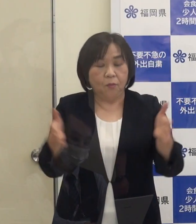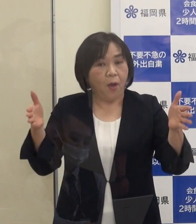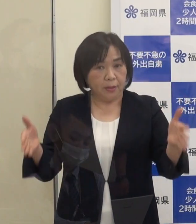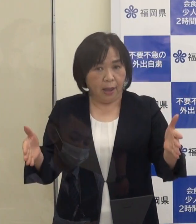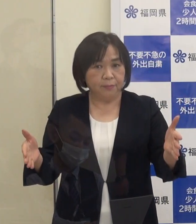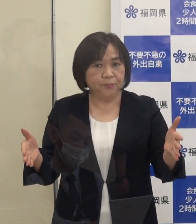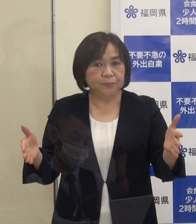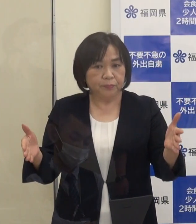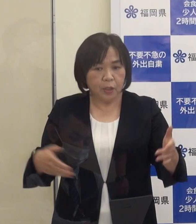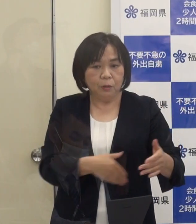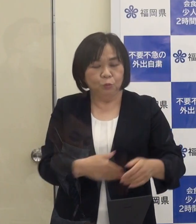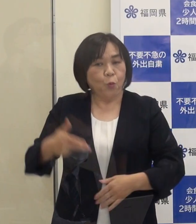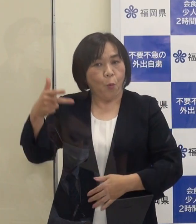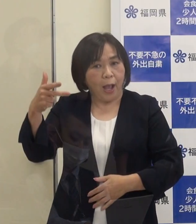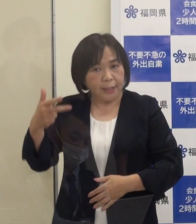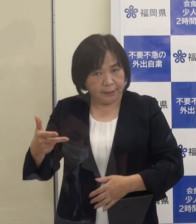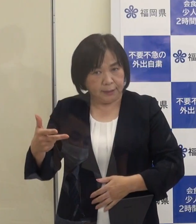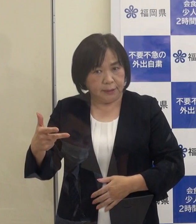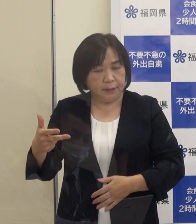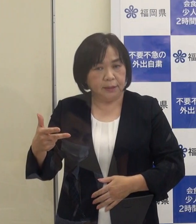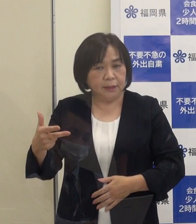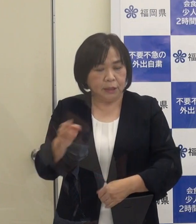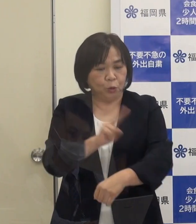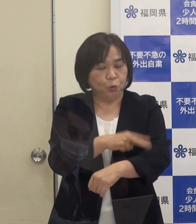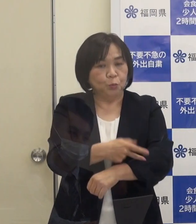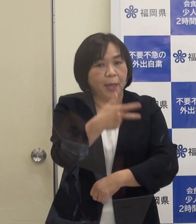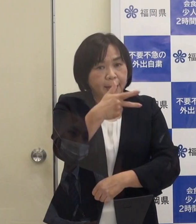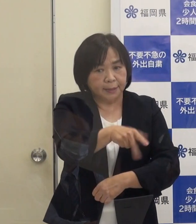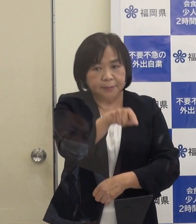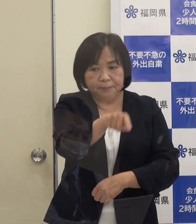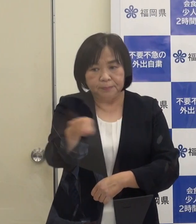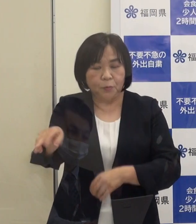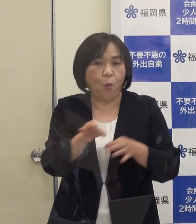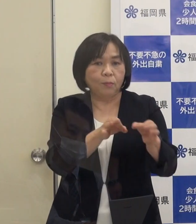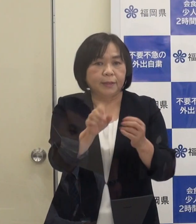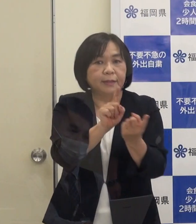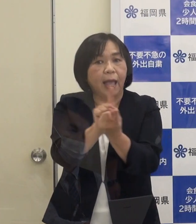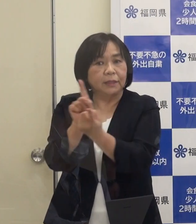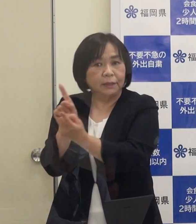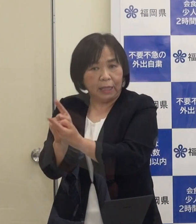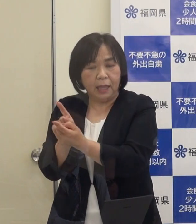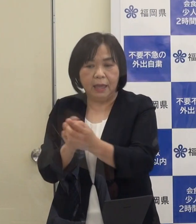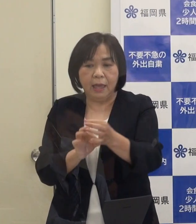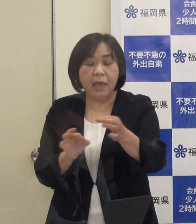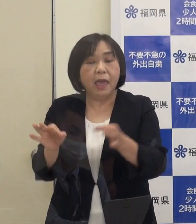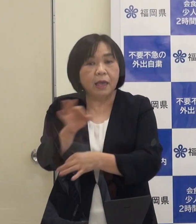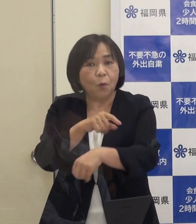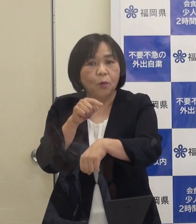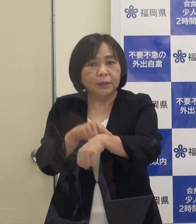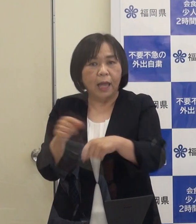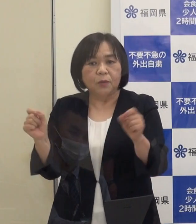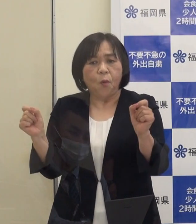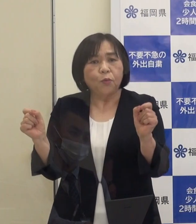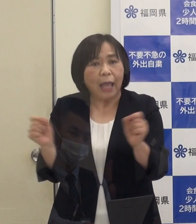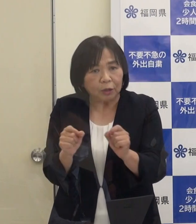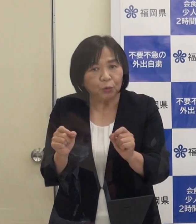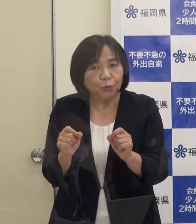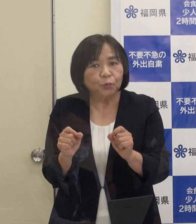福岡市及び久留米市の飲食店に対する営業時間の短縮については